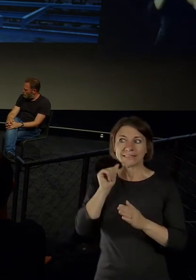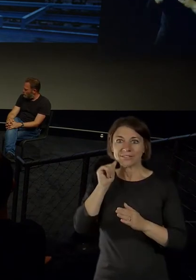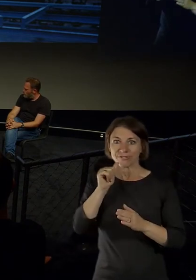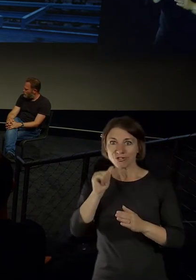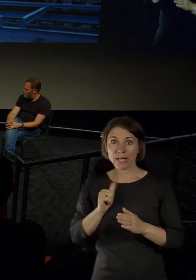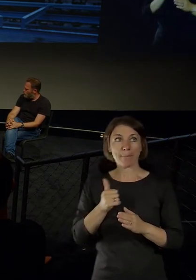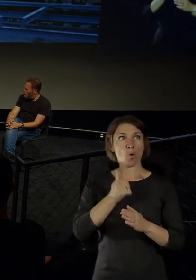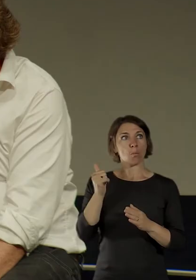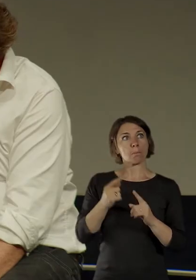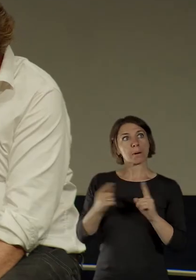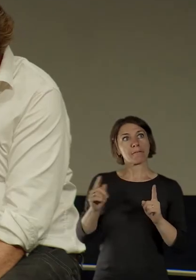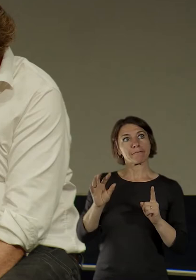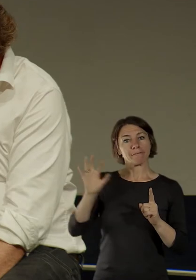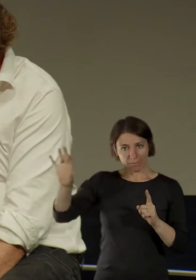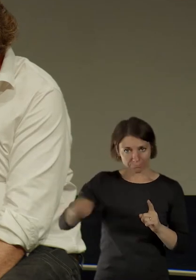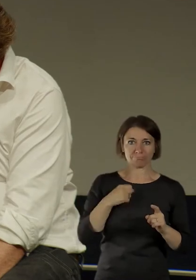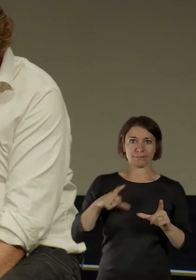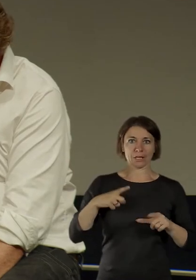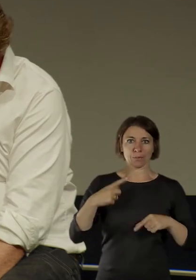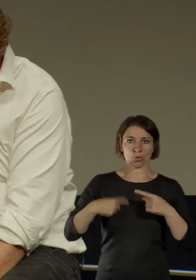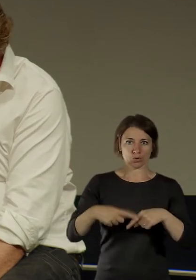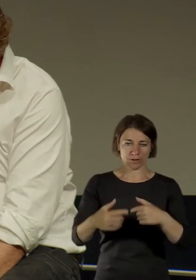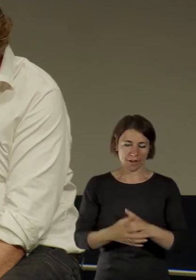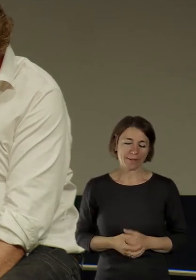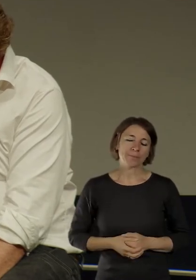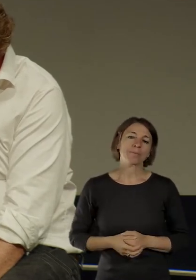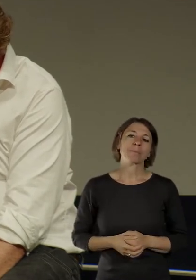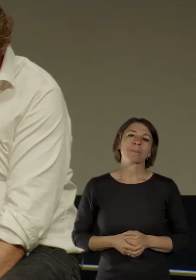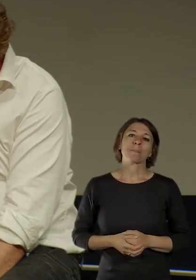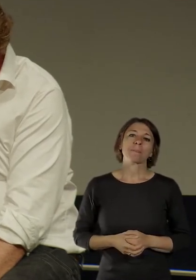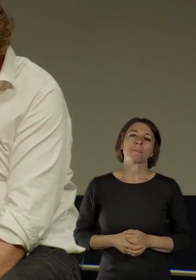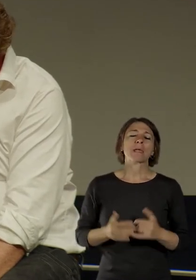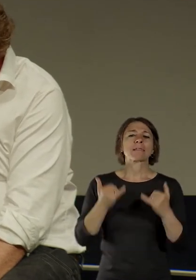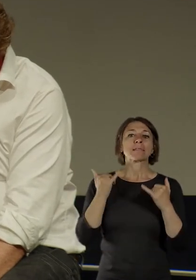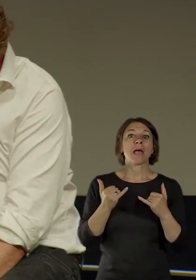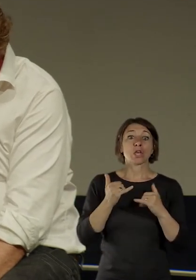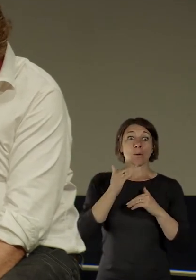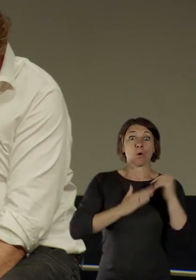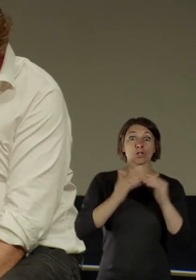došlo mi, že ta fáze, kterou teď prožíváme, je doplňování. Možná že jednou bude zahušťování,